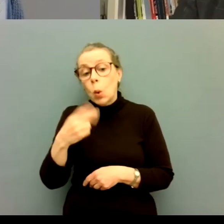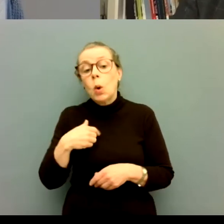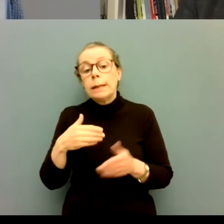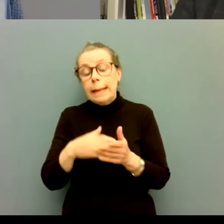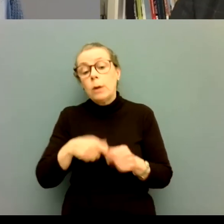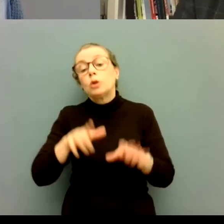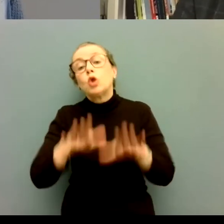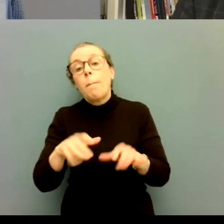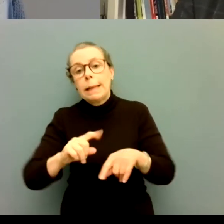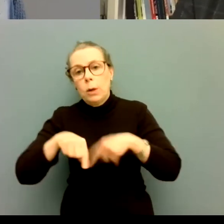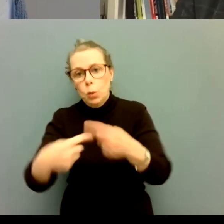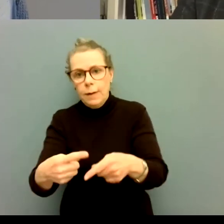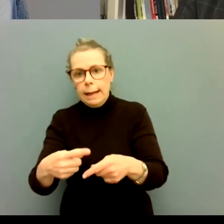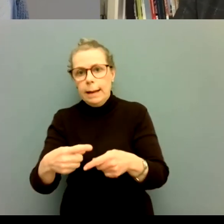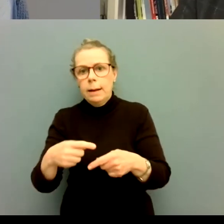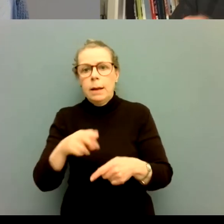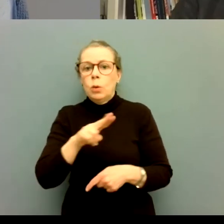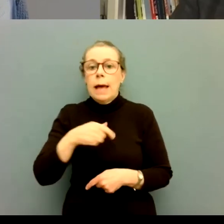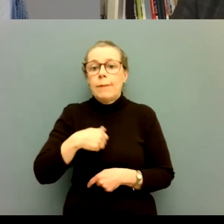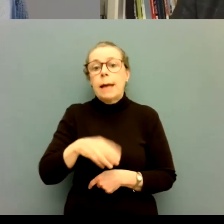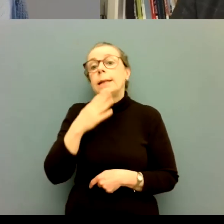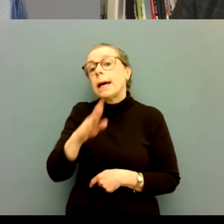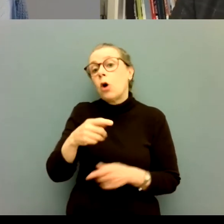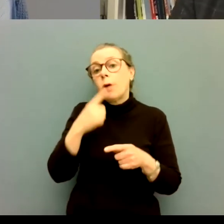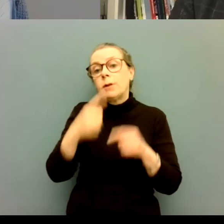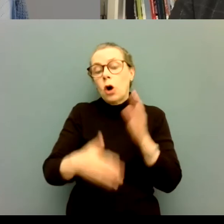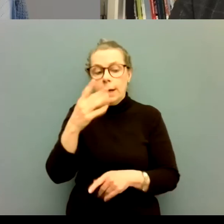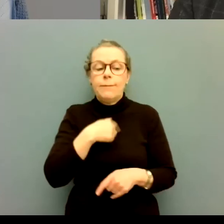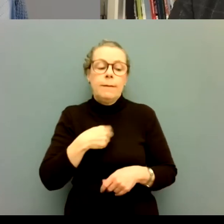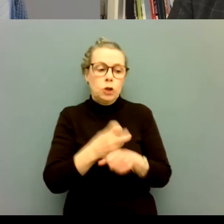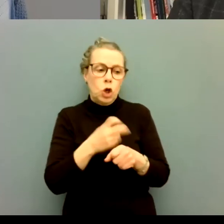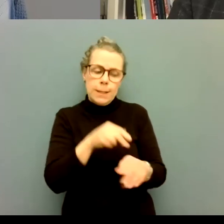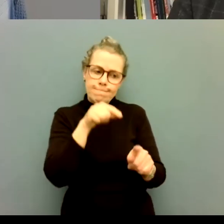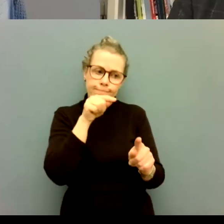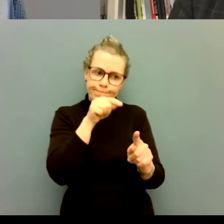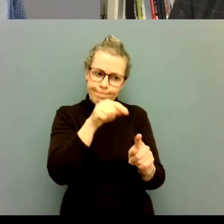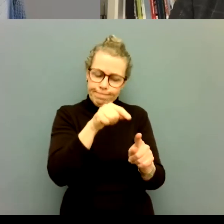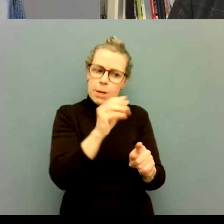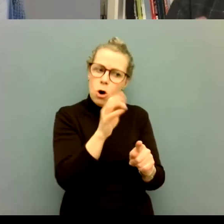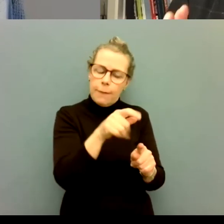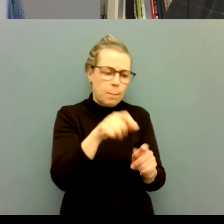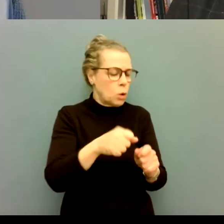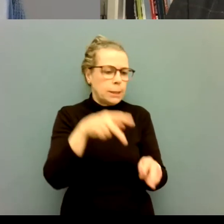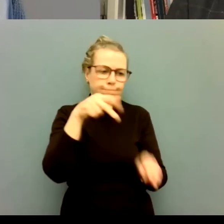Vi ville stoppa utvecklingen, och sade att det måste upphöra-